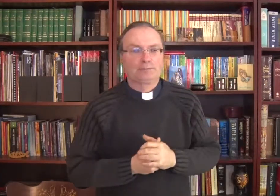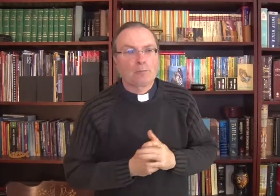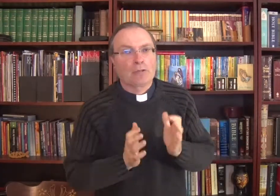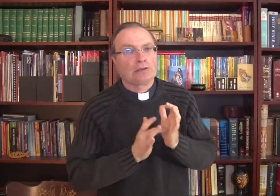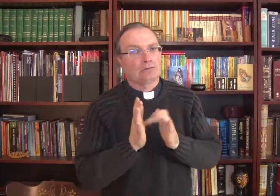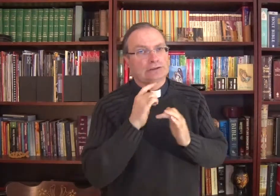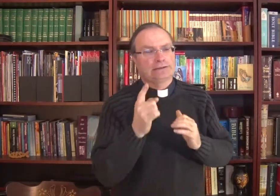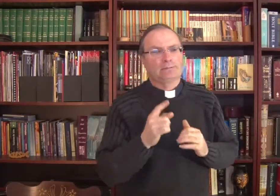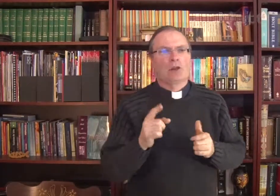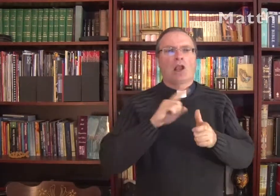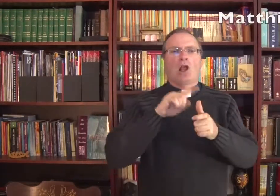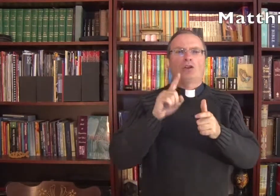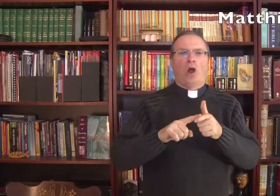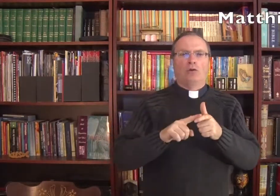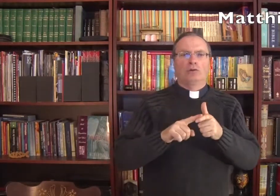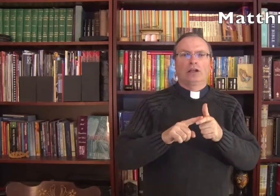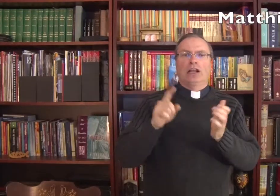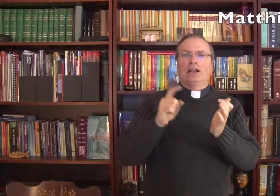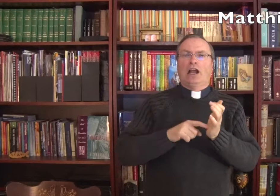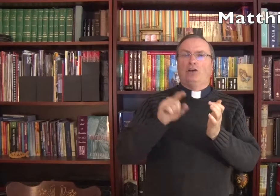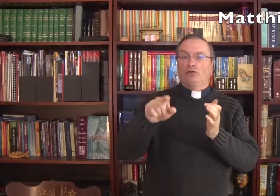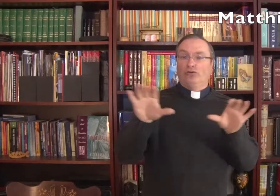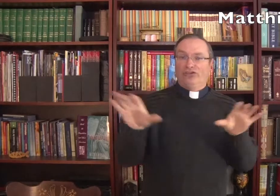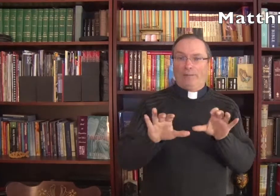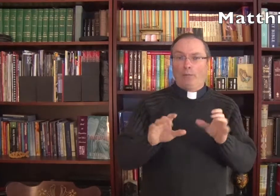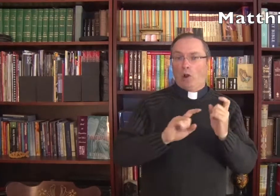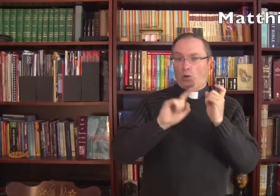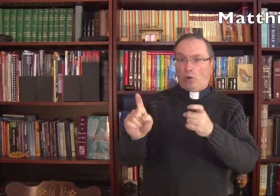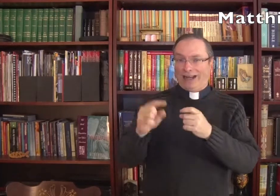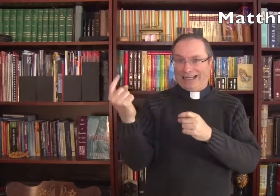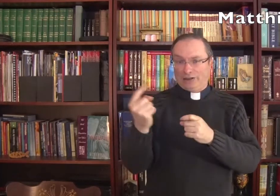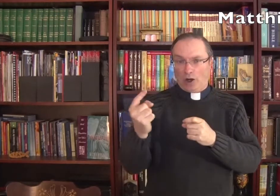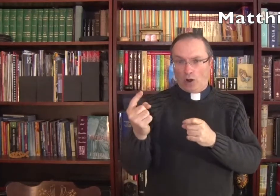Jésus disait: Donc, lorsque tu fais un don à quelqu’un,